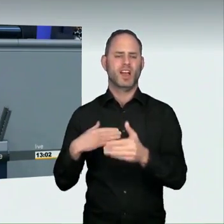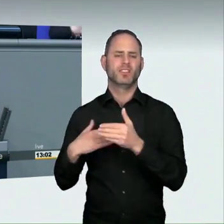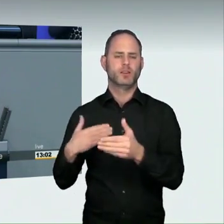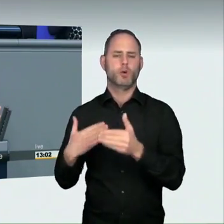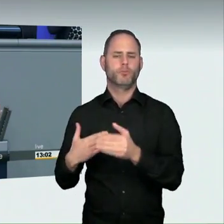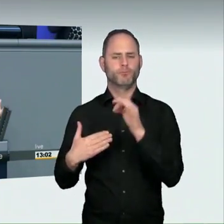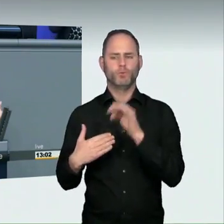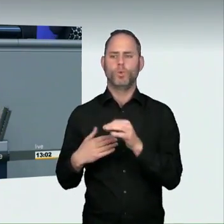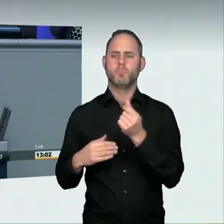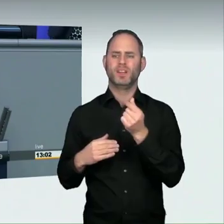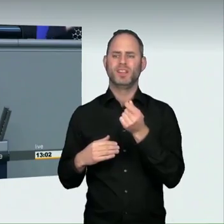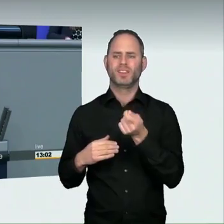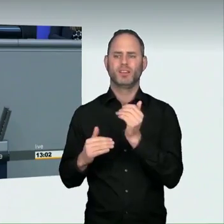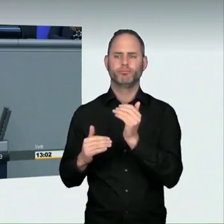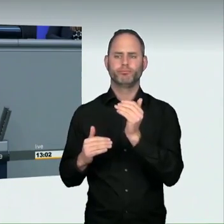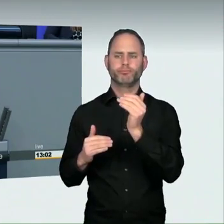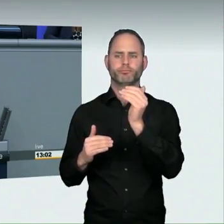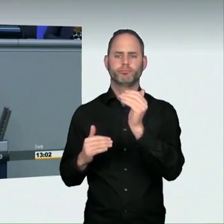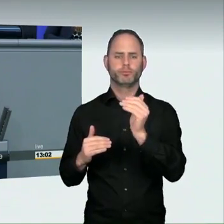Das ist heute aber eigentlich gar nicht das Problem.